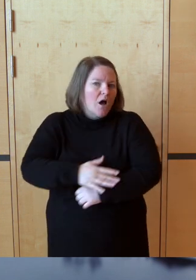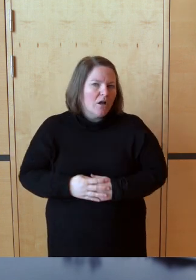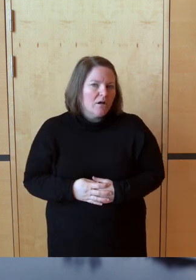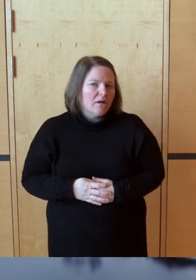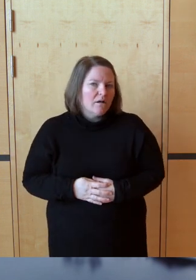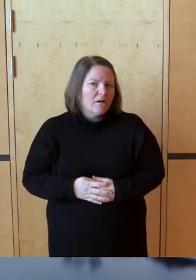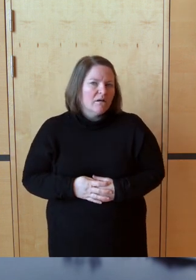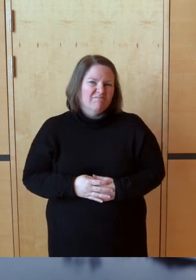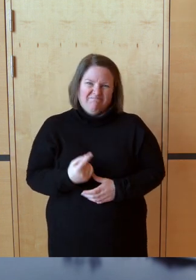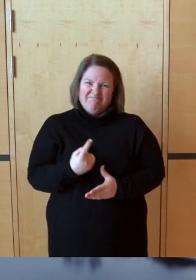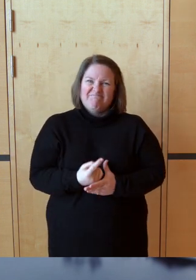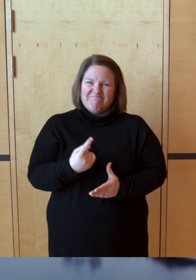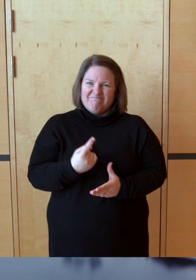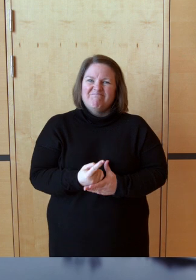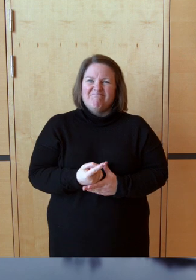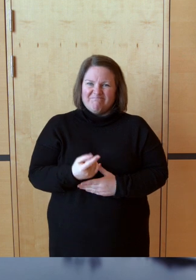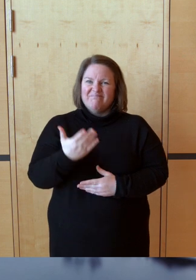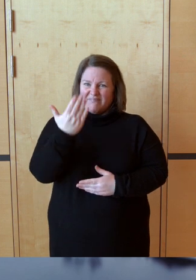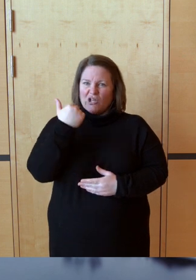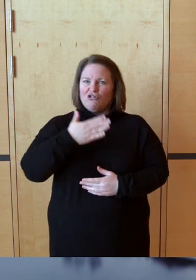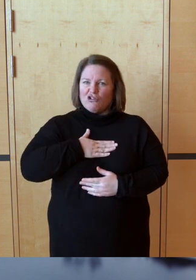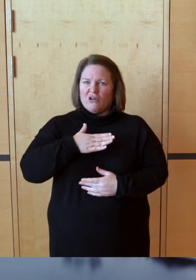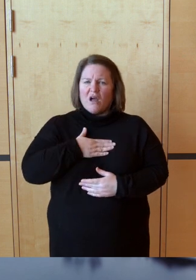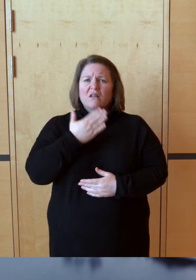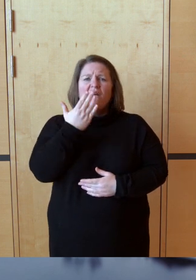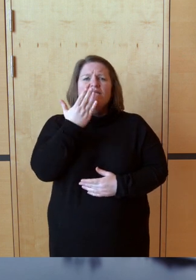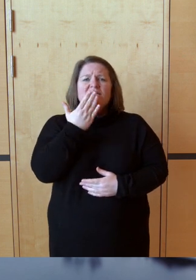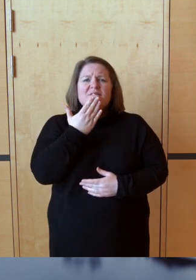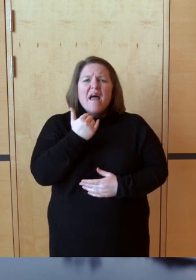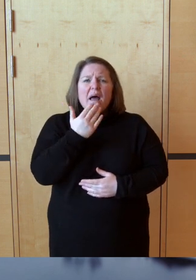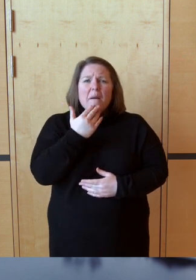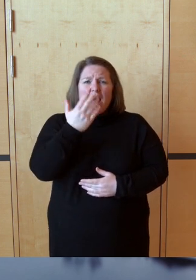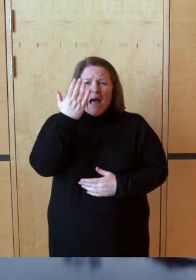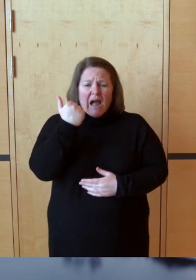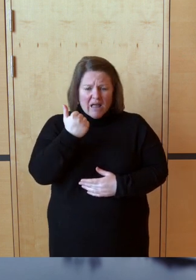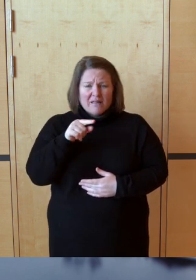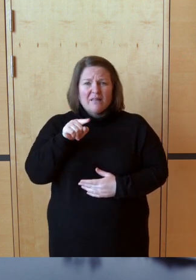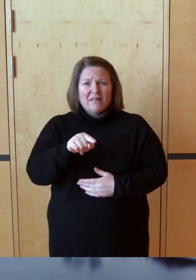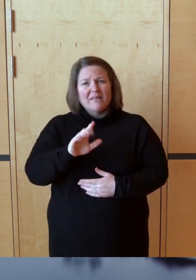Kan man trycka för Vem kan bäst sitt jobb om inte de som jobbar i branschen